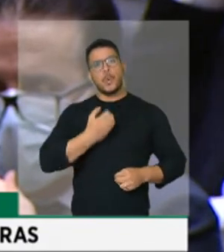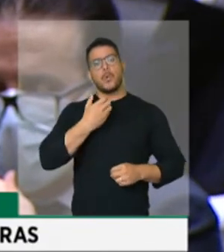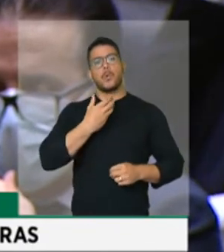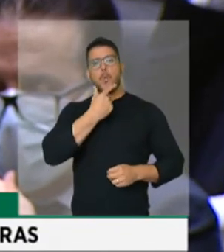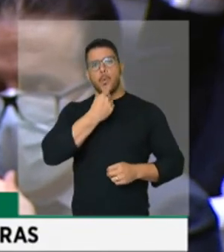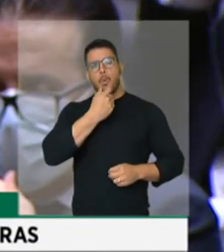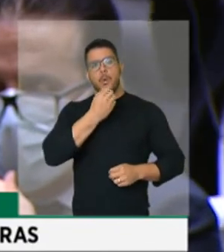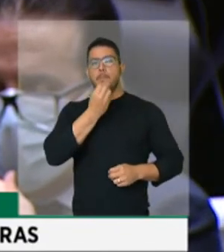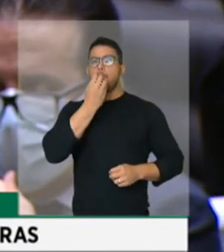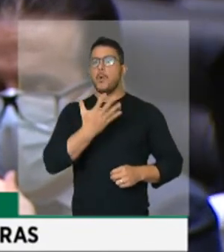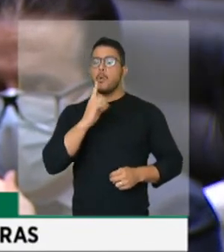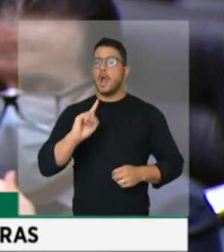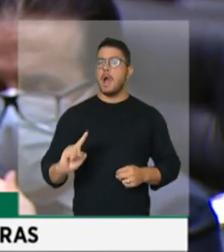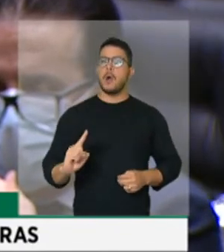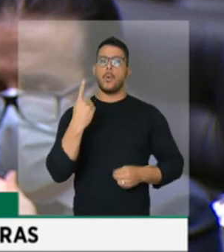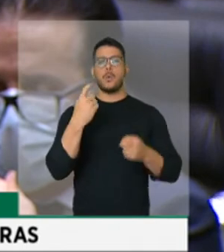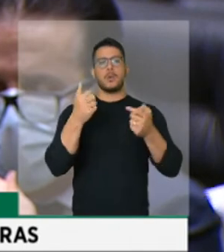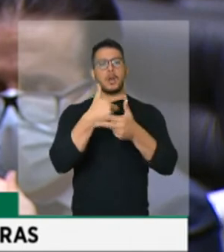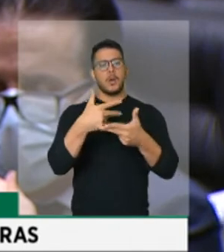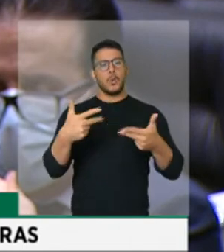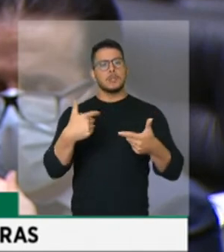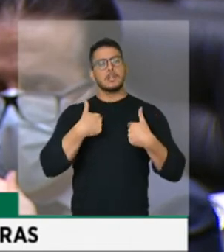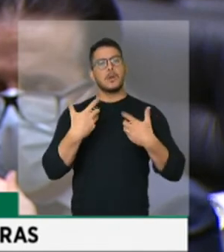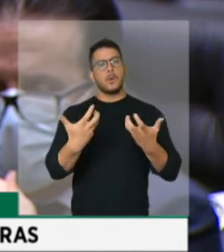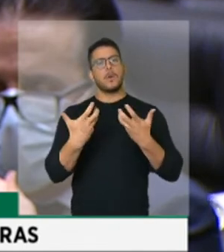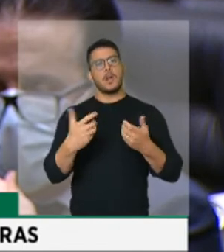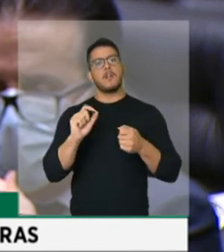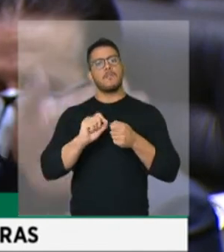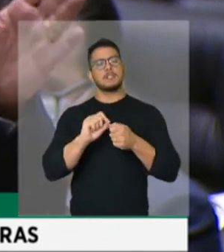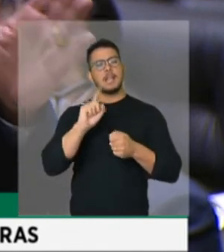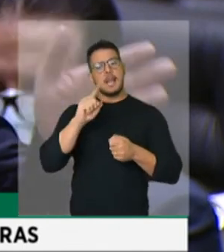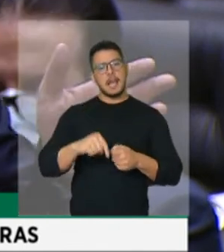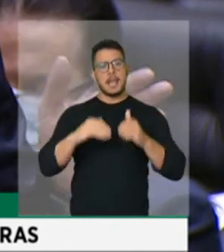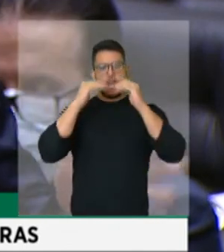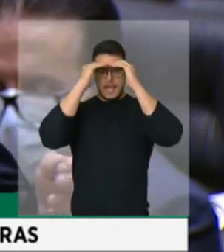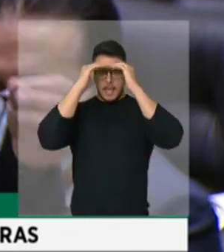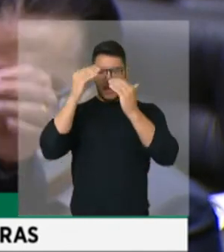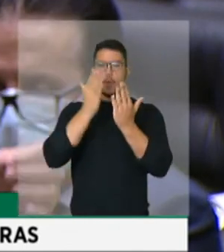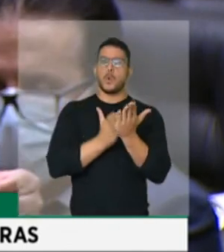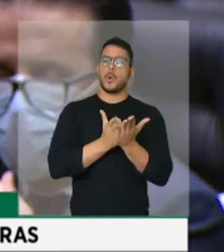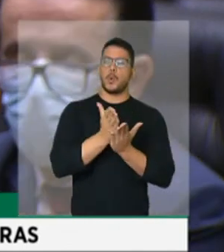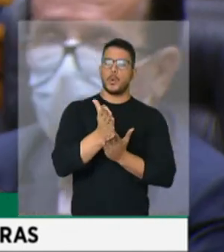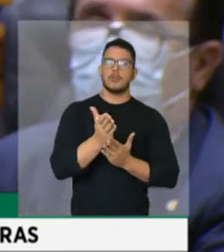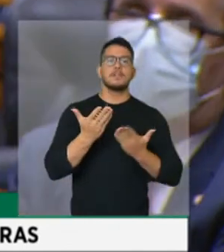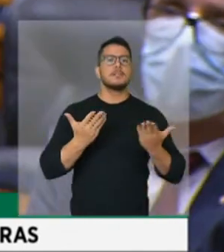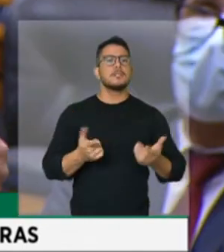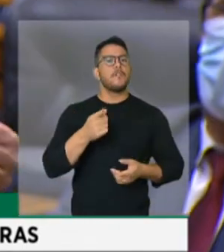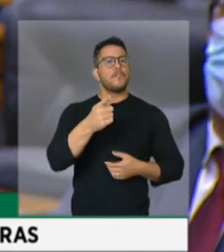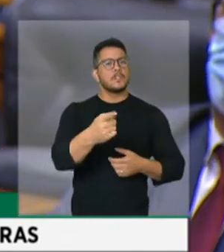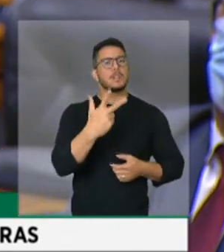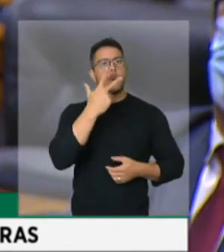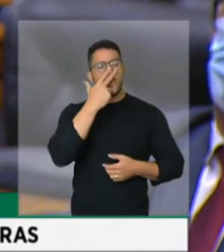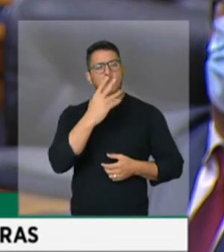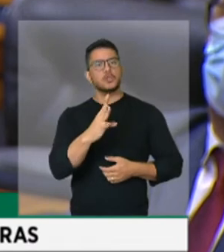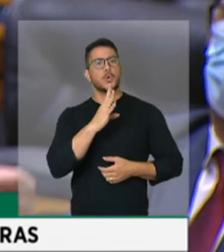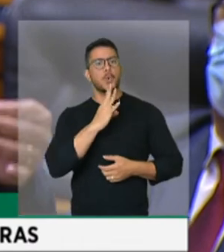AS MINHAS FILHAS É UM LEGADO DE HONESTIDADE. E RESPONDENDO PROVAVELMENTE SE CONHEÇO, DEPUTADO, O EMPRESÁRIO CARLOS